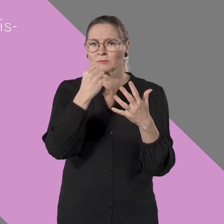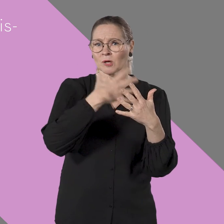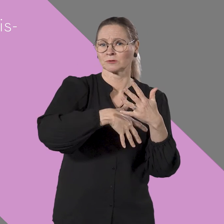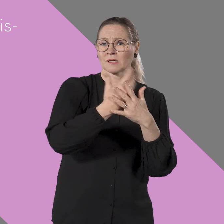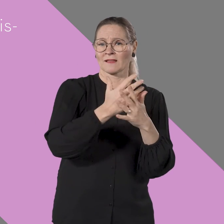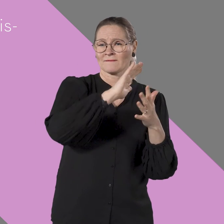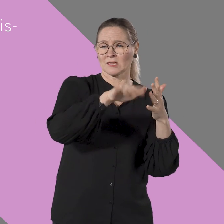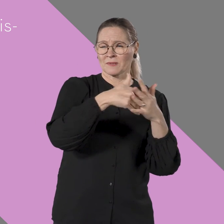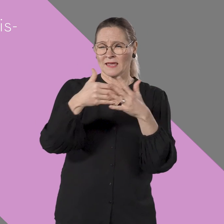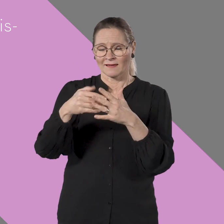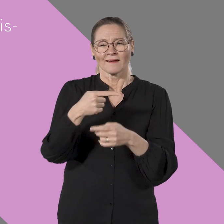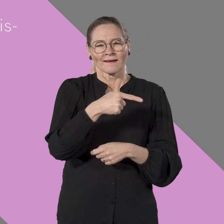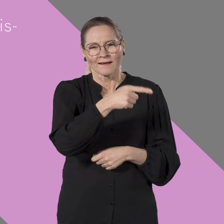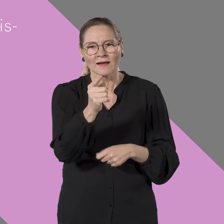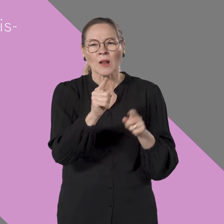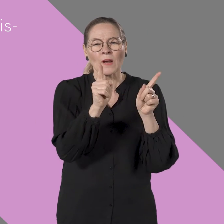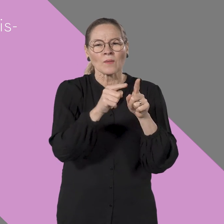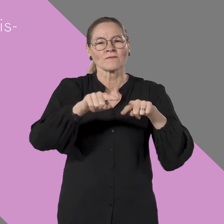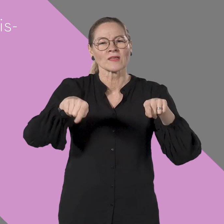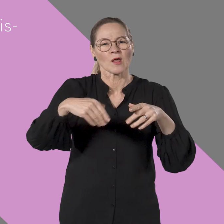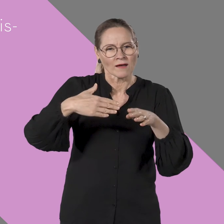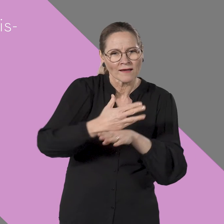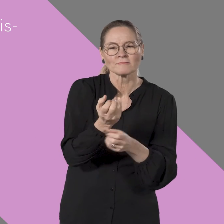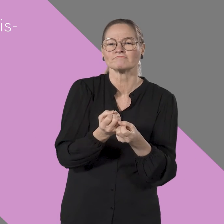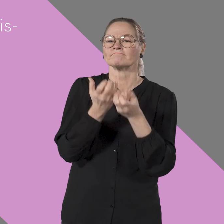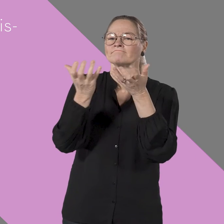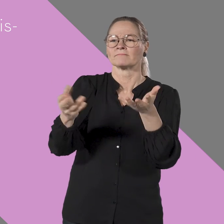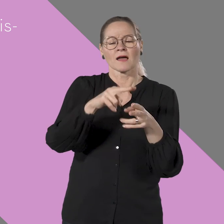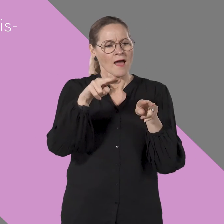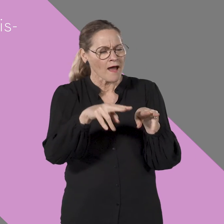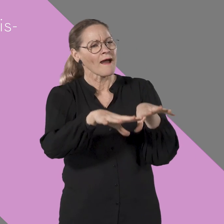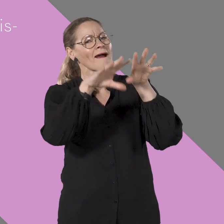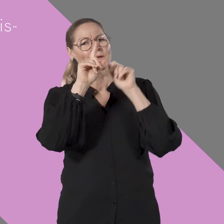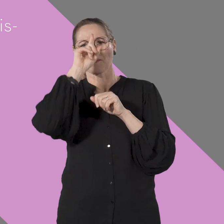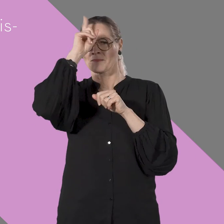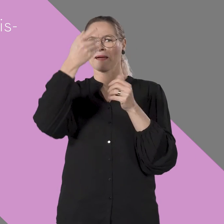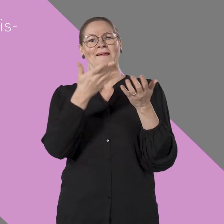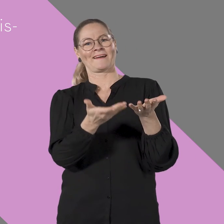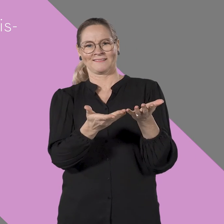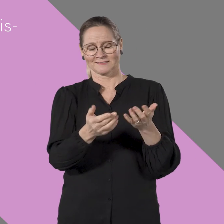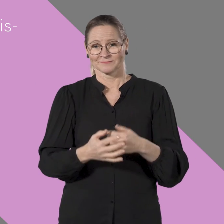pohjoismaisesta viittomakielestä lyhyiden videoiden avulla.